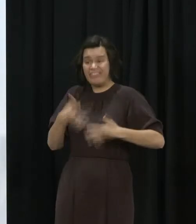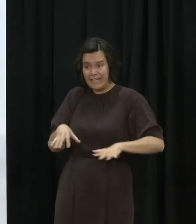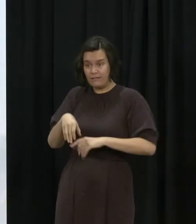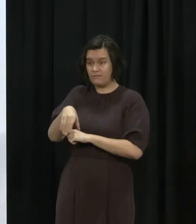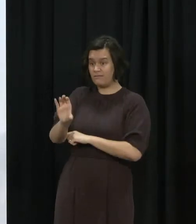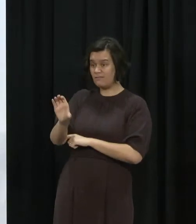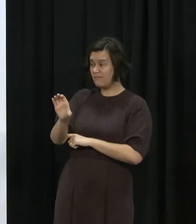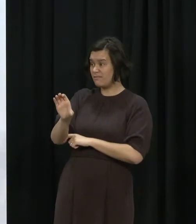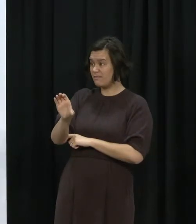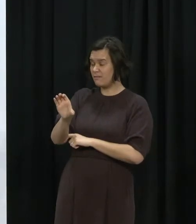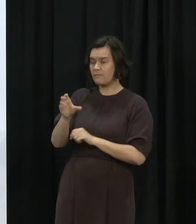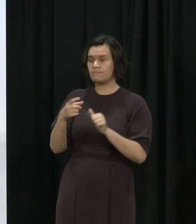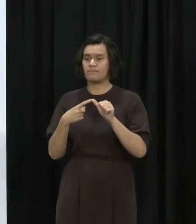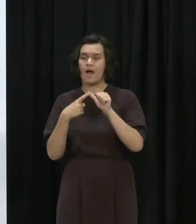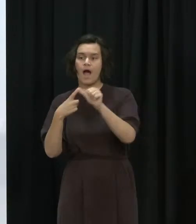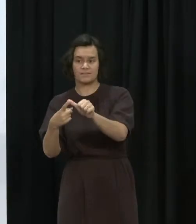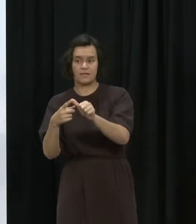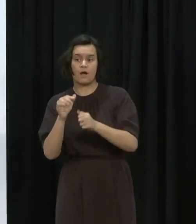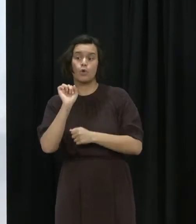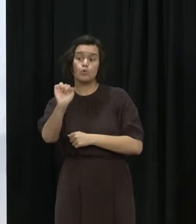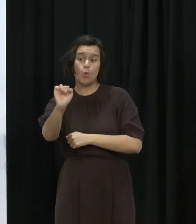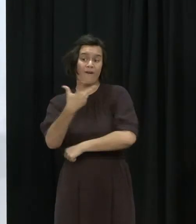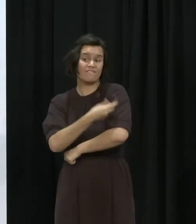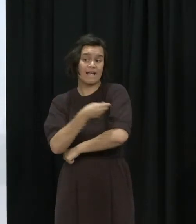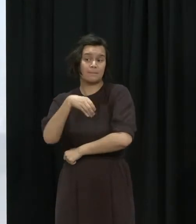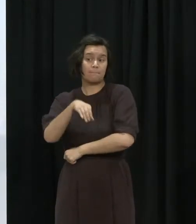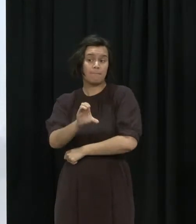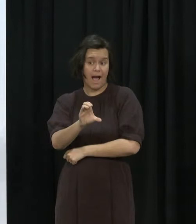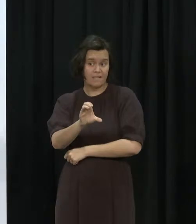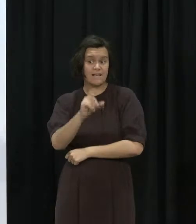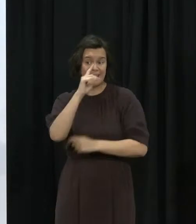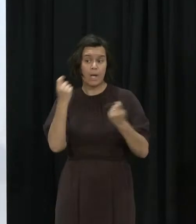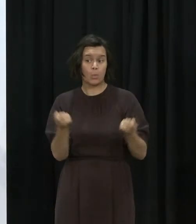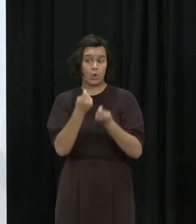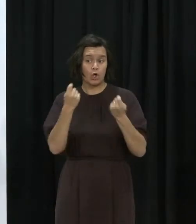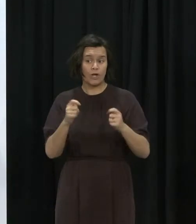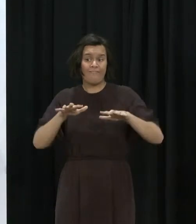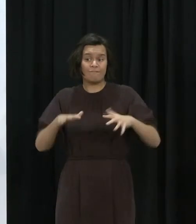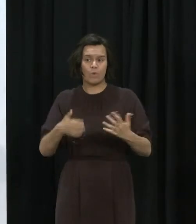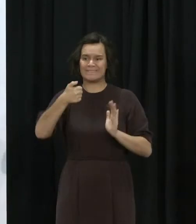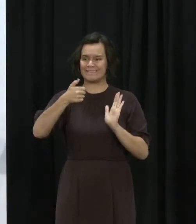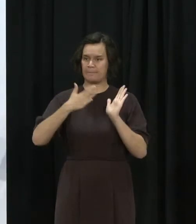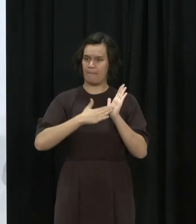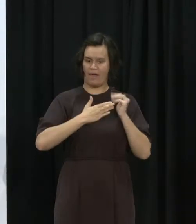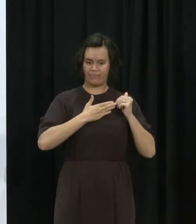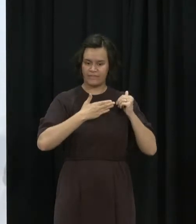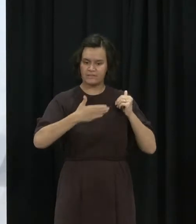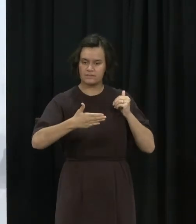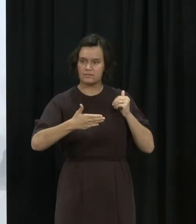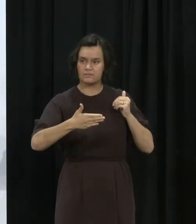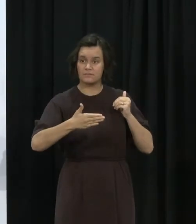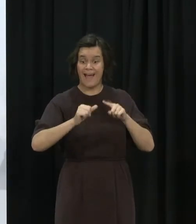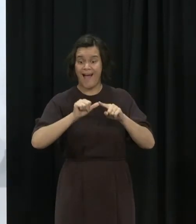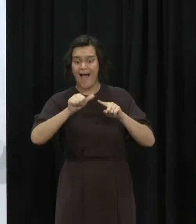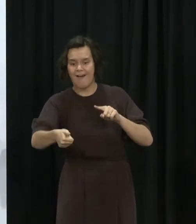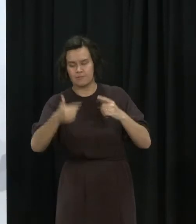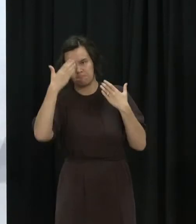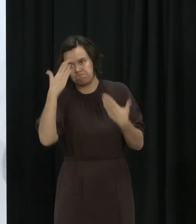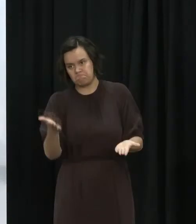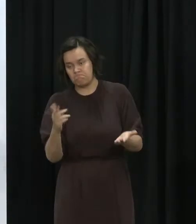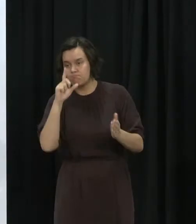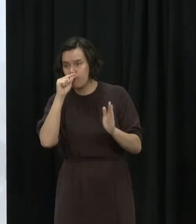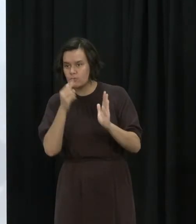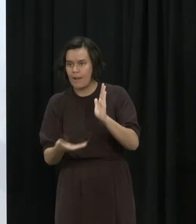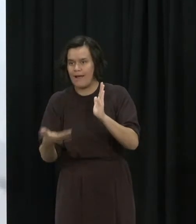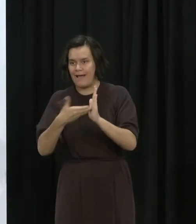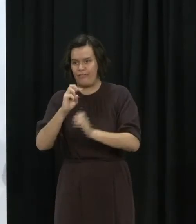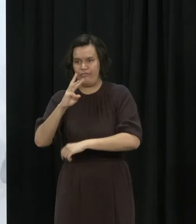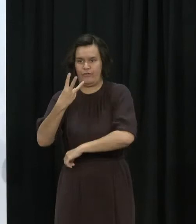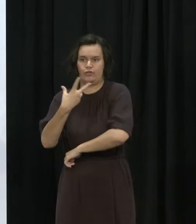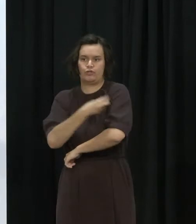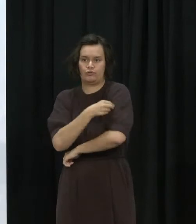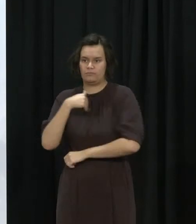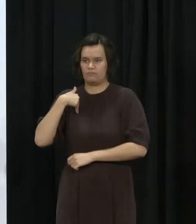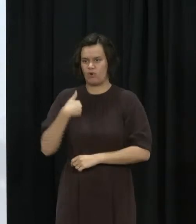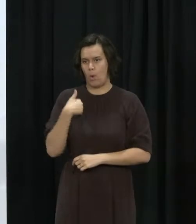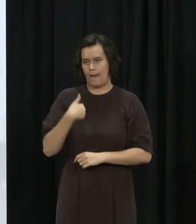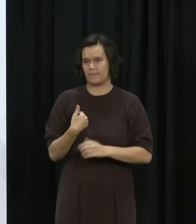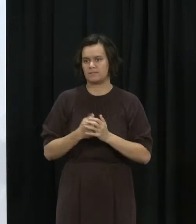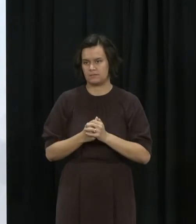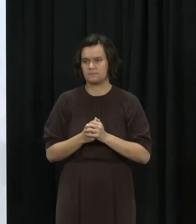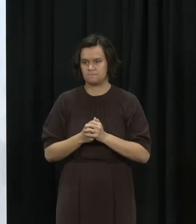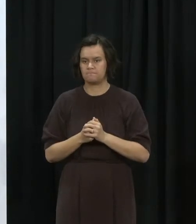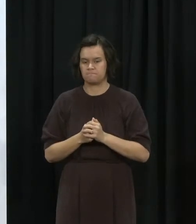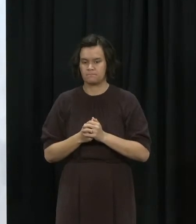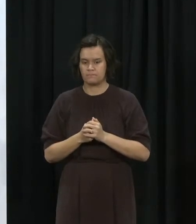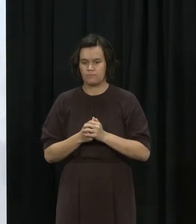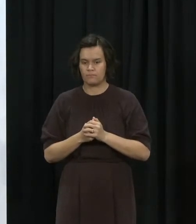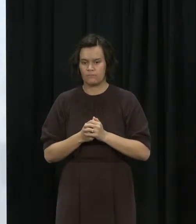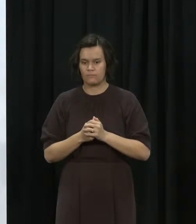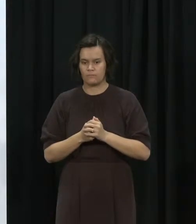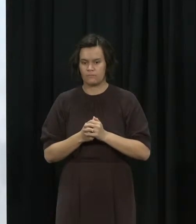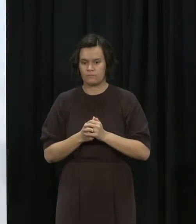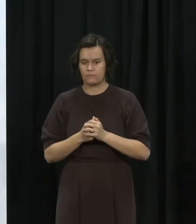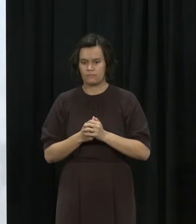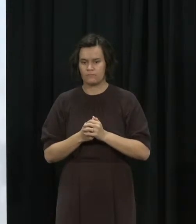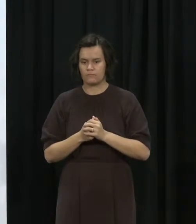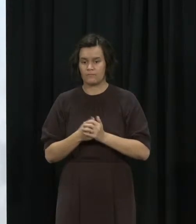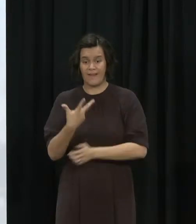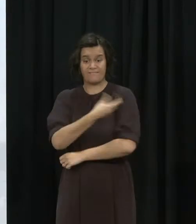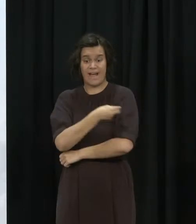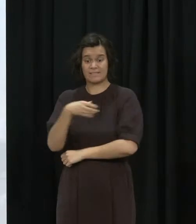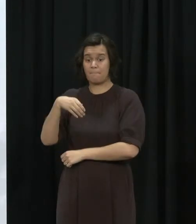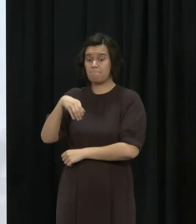ka hiahia koe kia takitoru koe